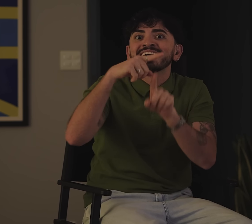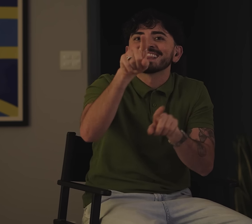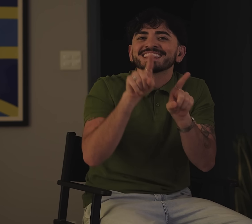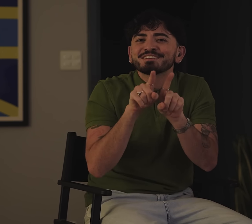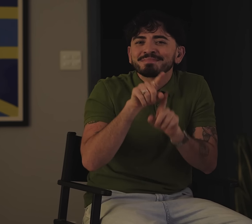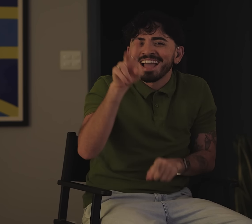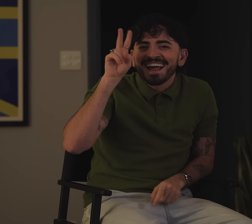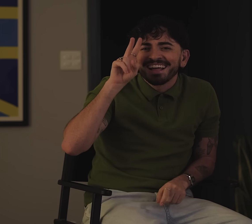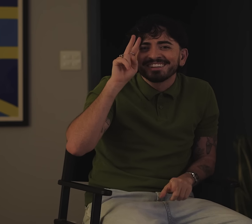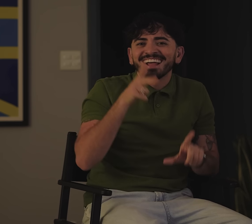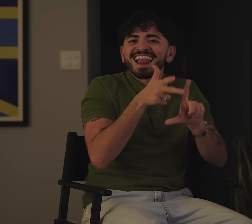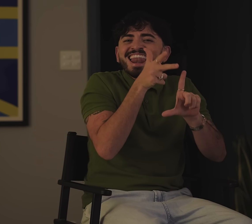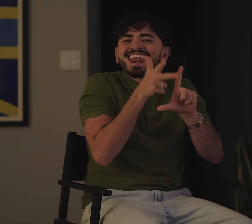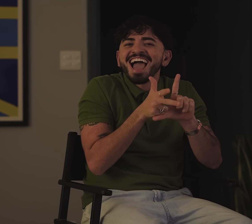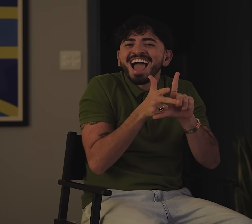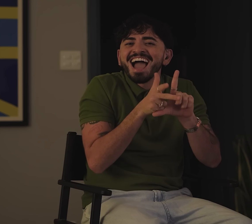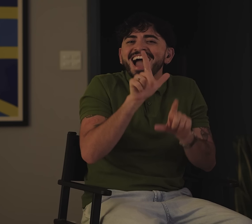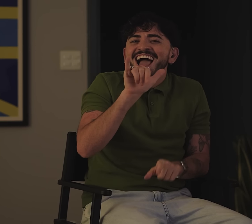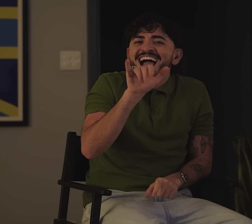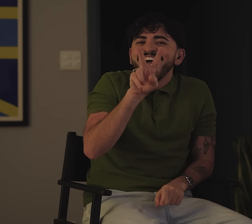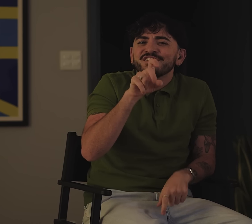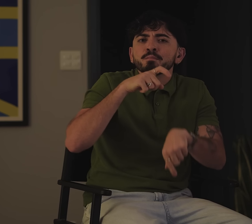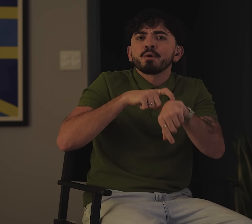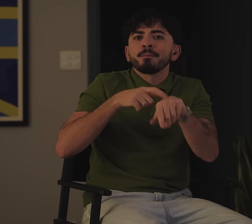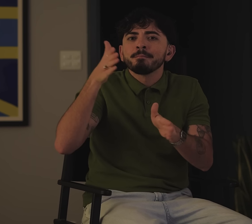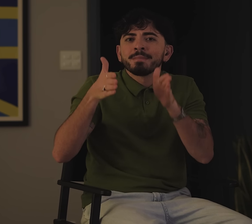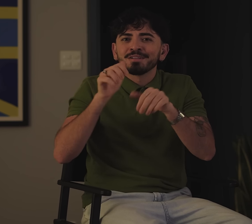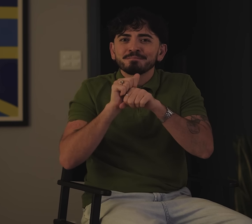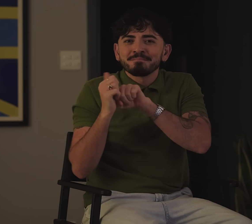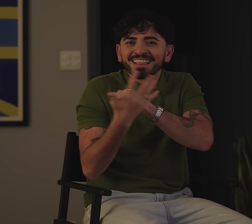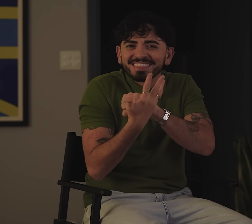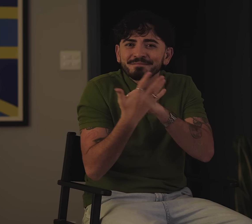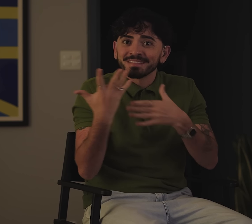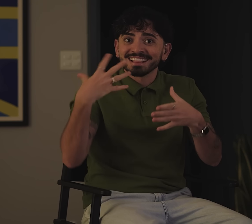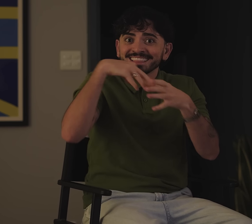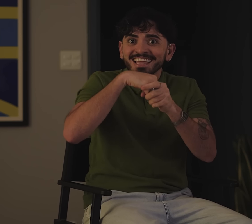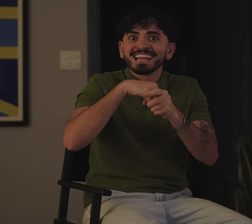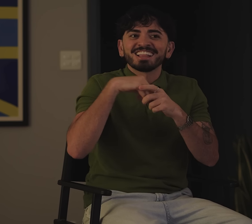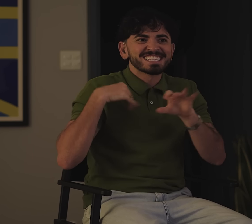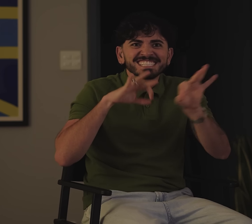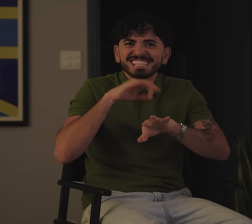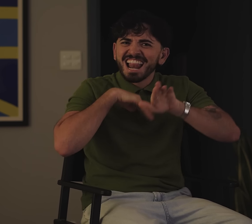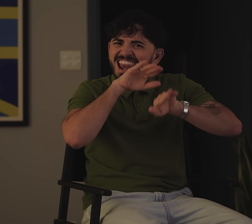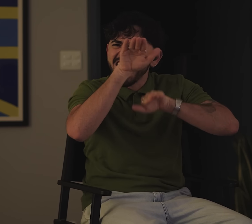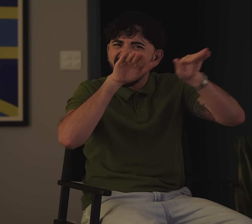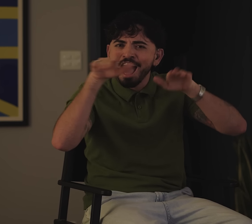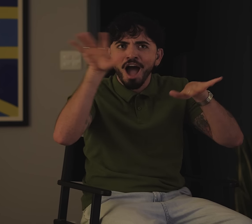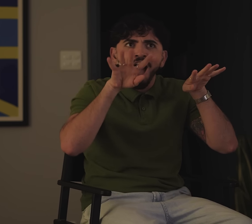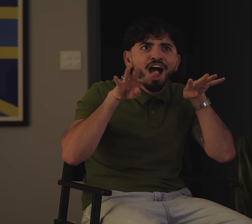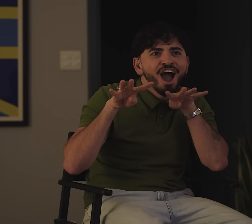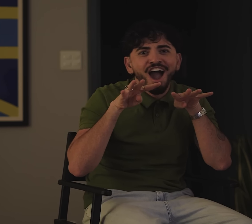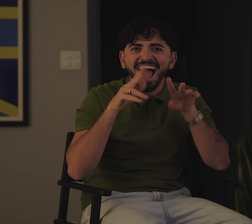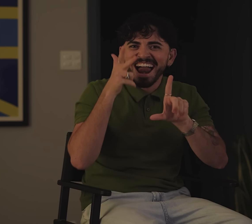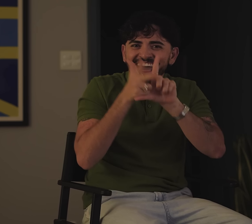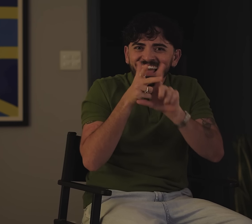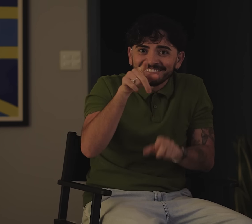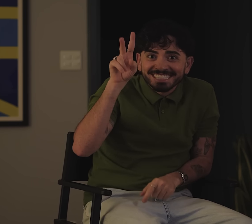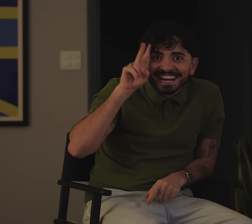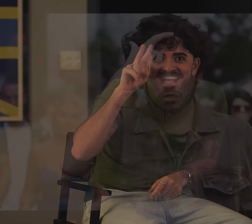e até lives durante a pandemia, com vários convidados surdos. Lembram?